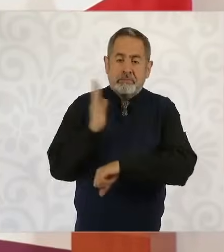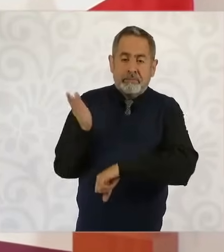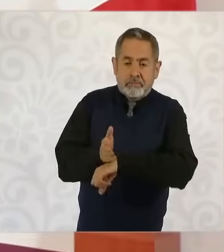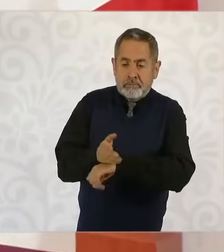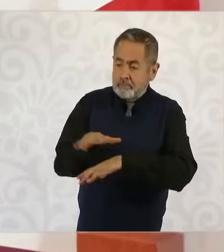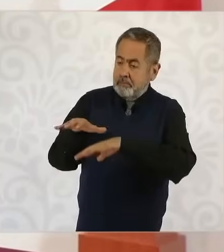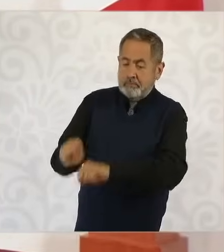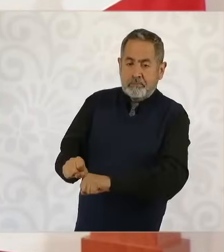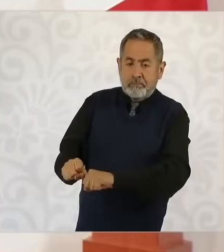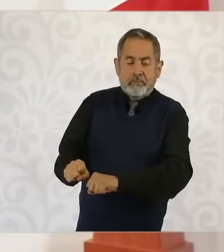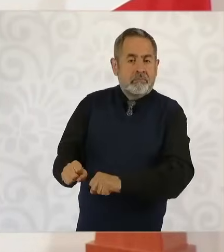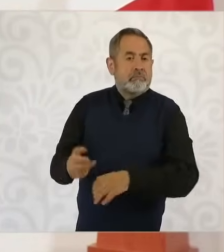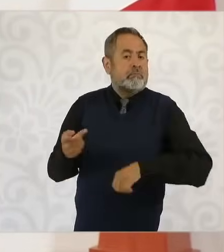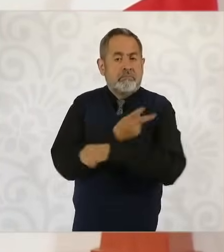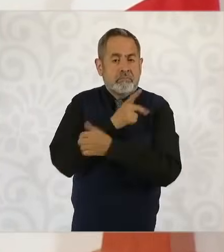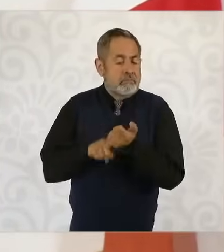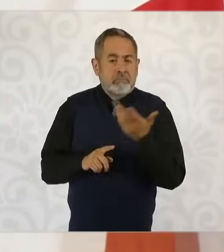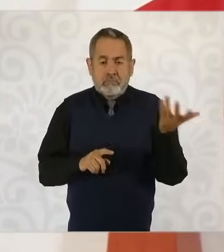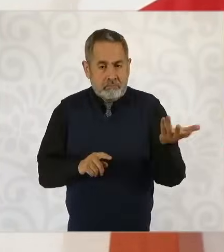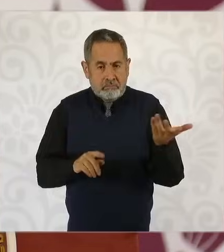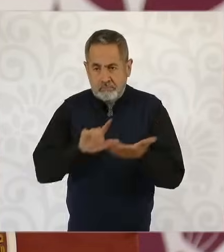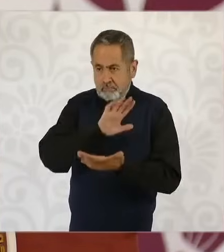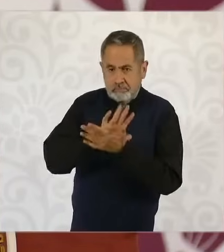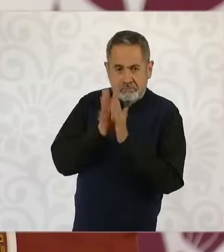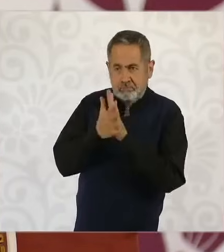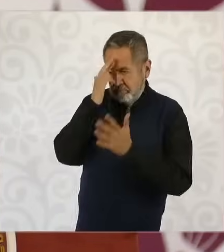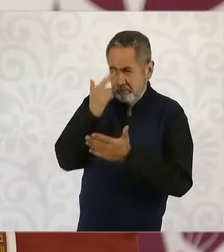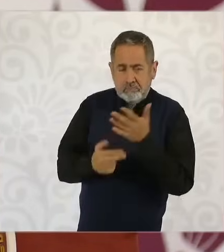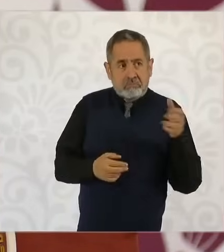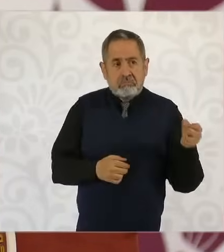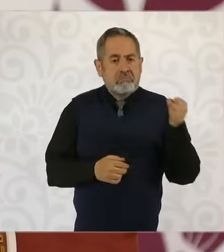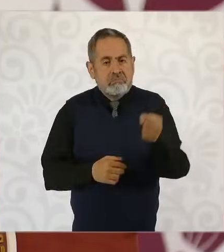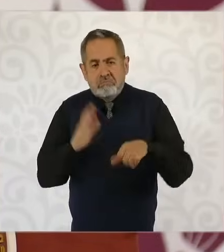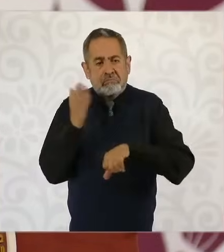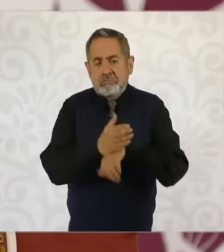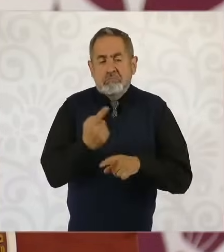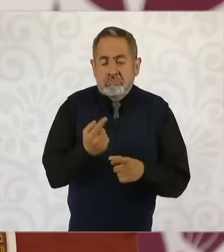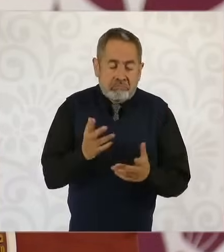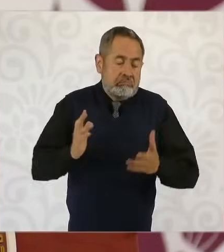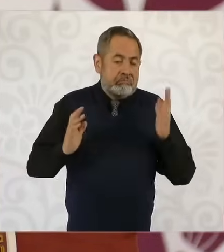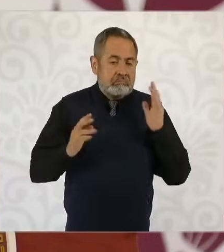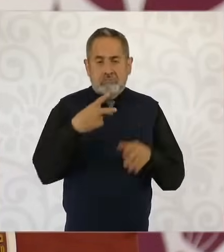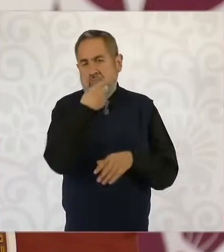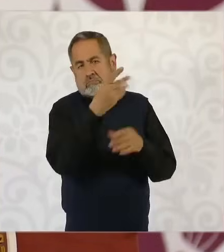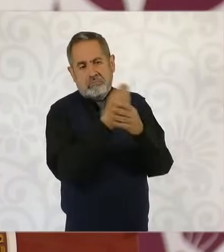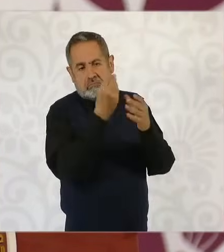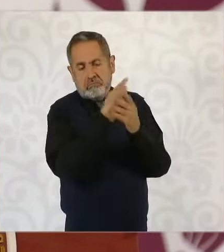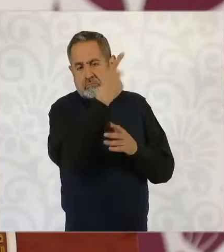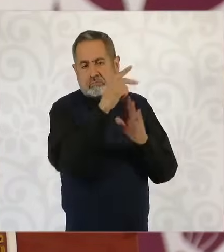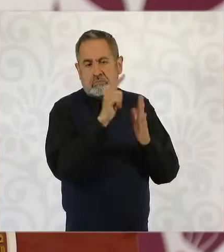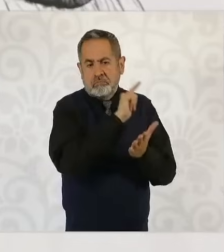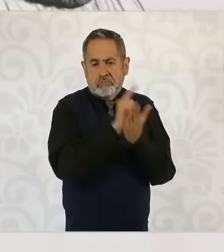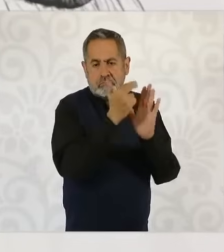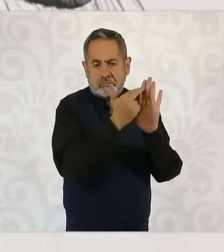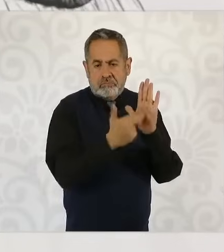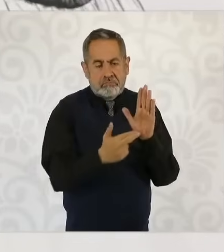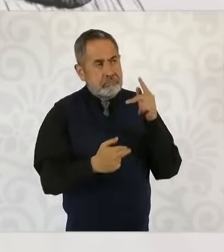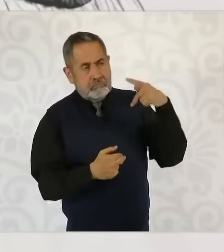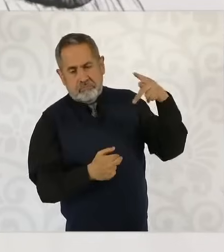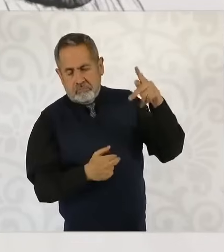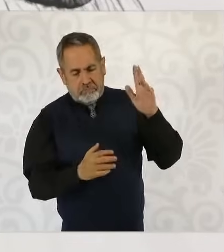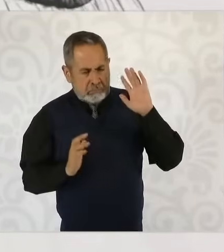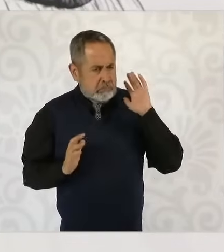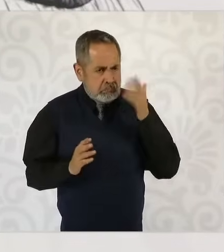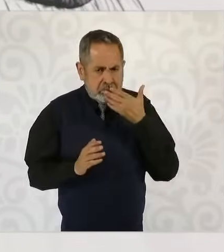detenida de la delincuencia organizada que además de acuerdo con ellos tiene la